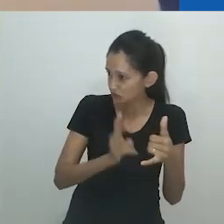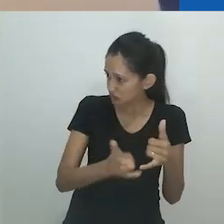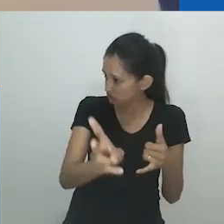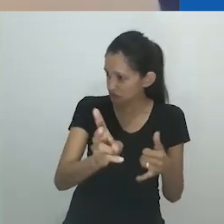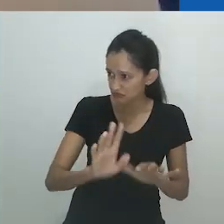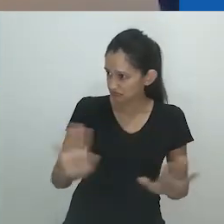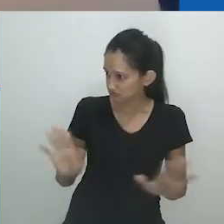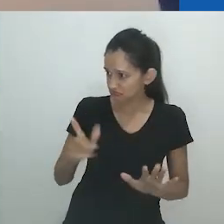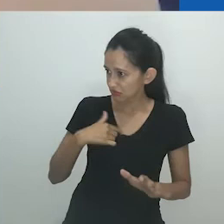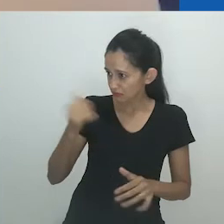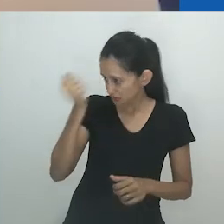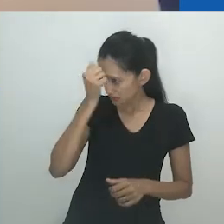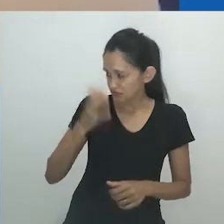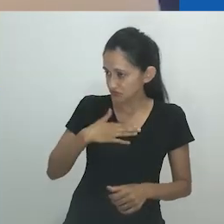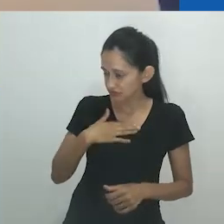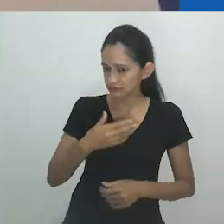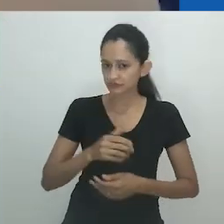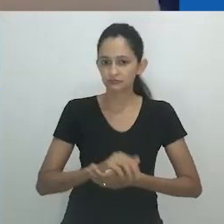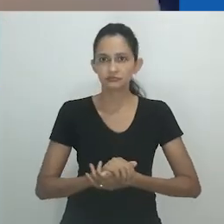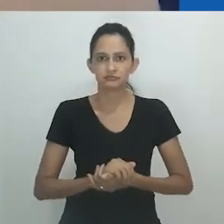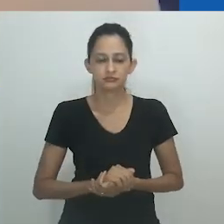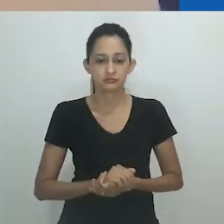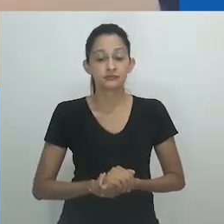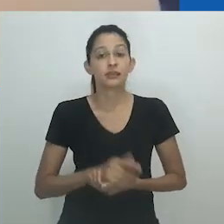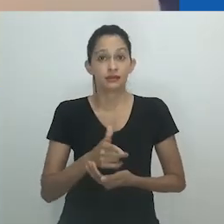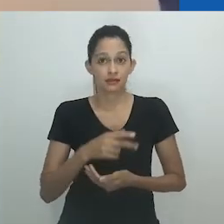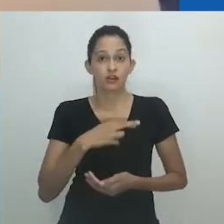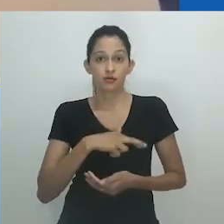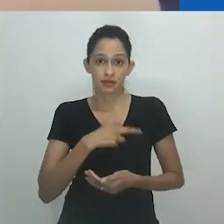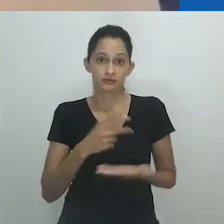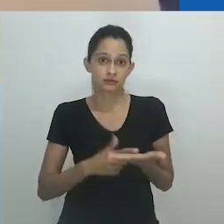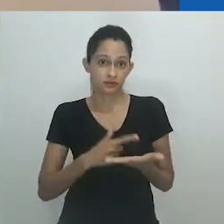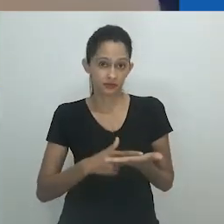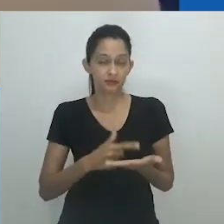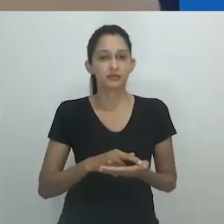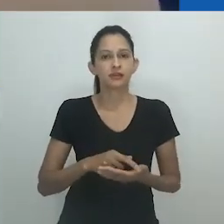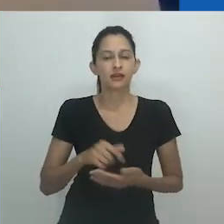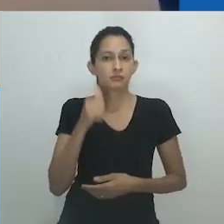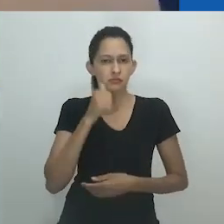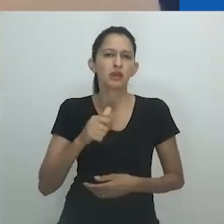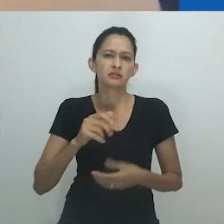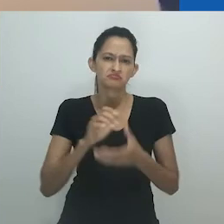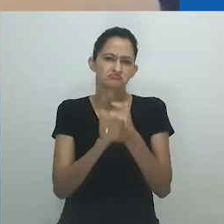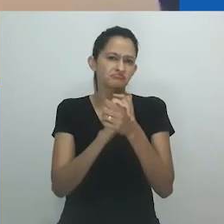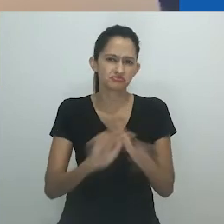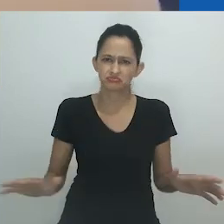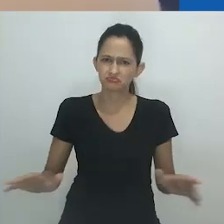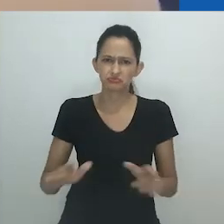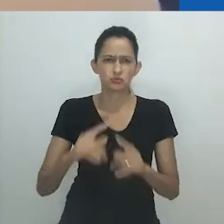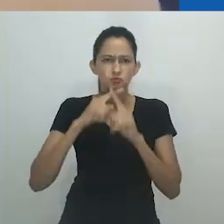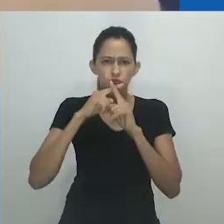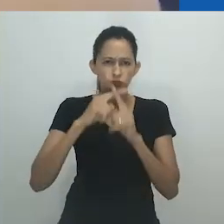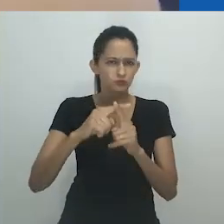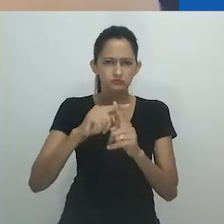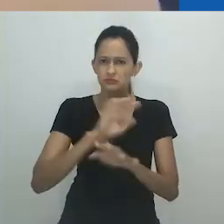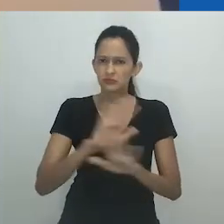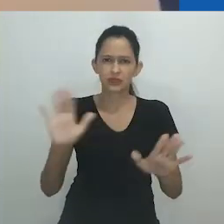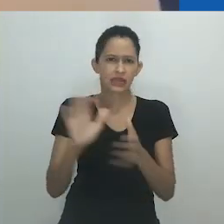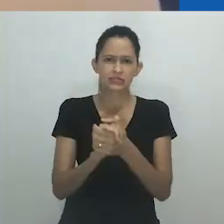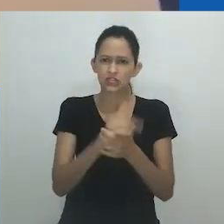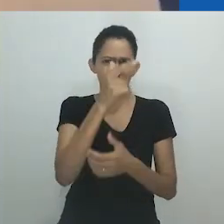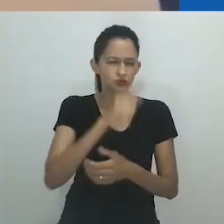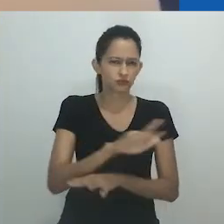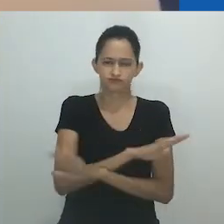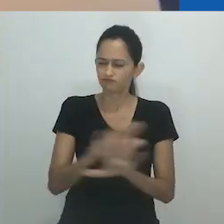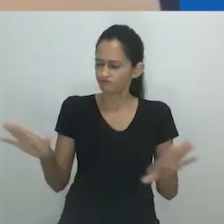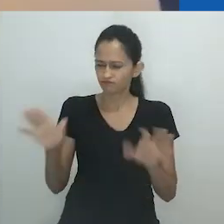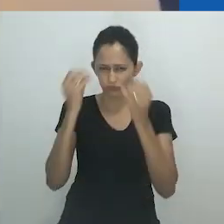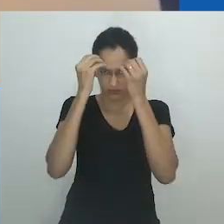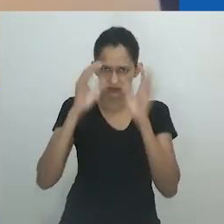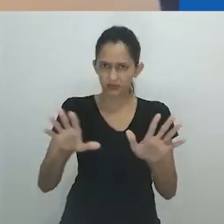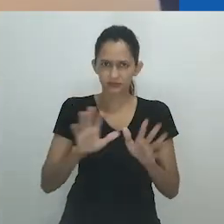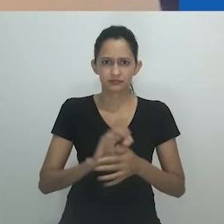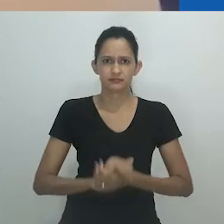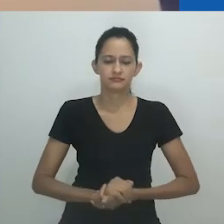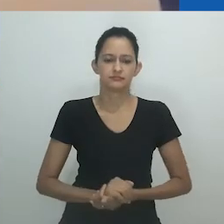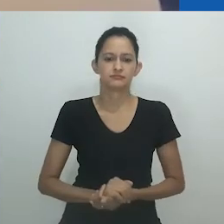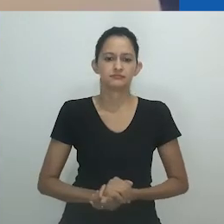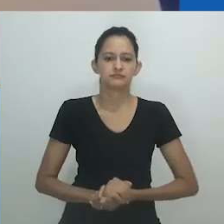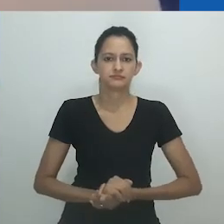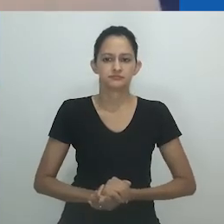Embora possa parecer que ela está desafiando os desejos de sua sogra, Nowam está reivindicando a autopropriedade e protegendo a si mesma e a sua filha.